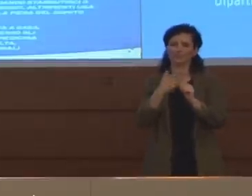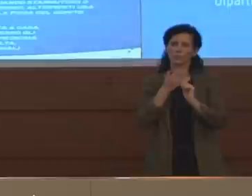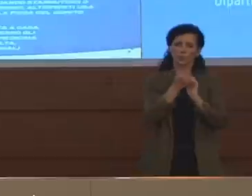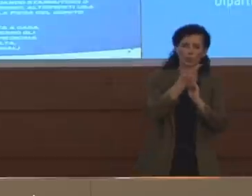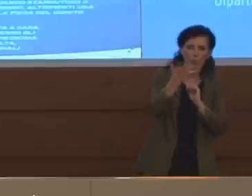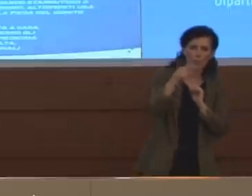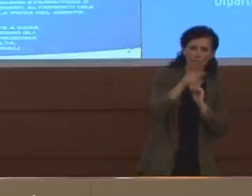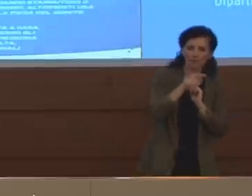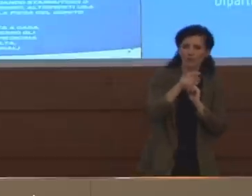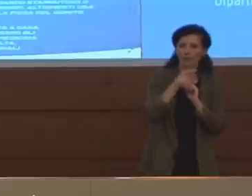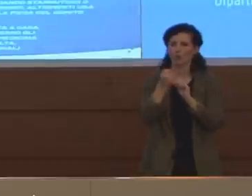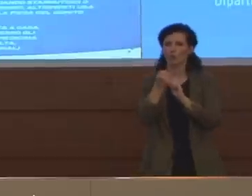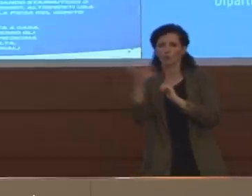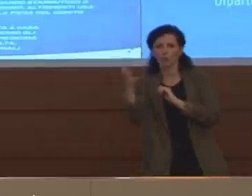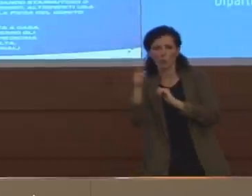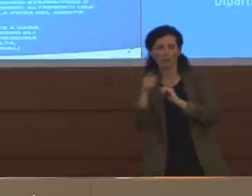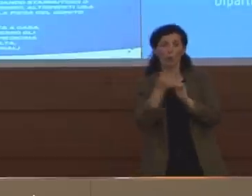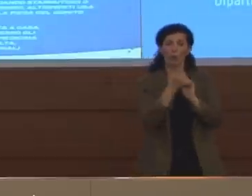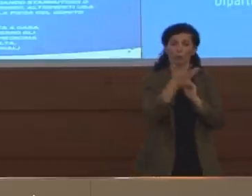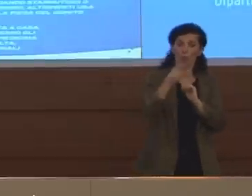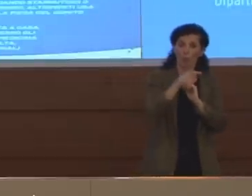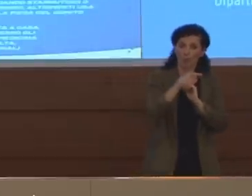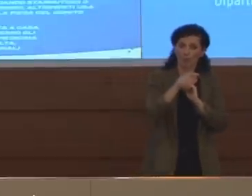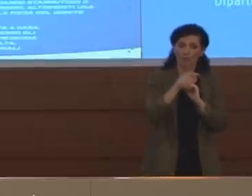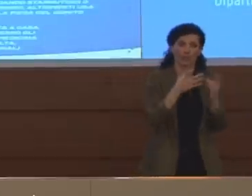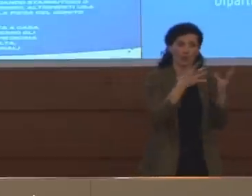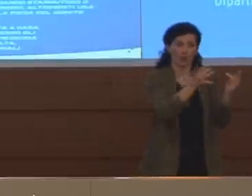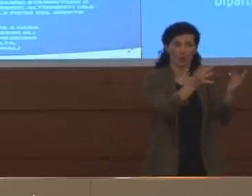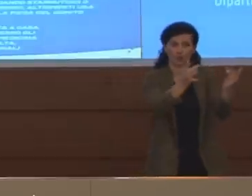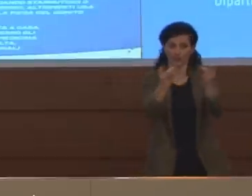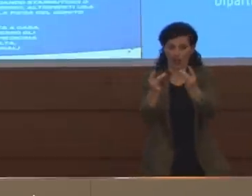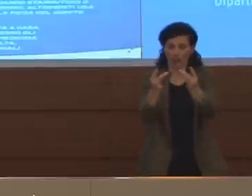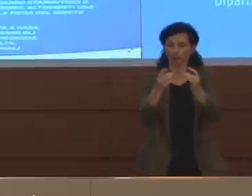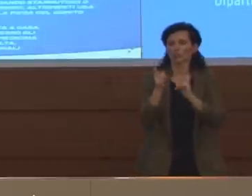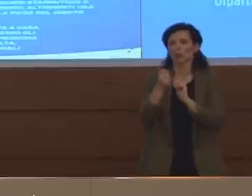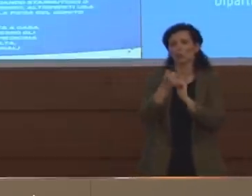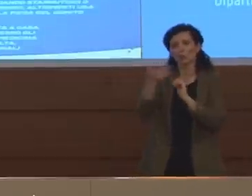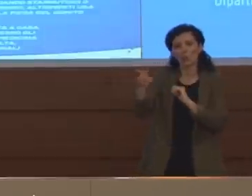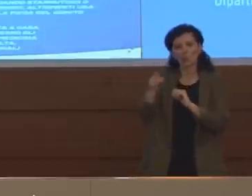soggetti che vengono a essere contagiati e numero di soggetti che hanno poi un